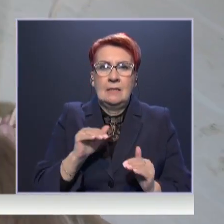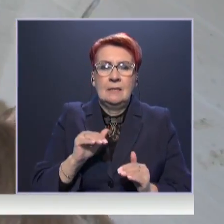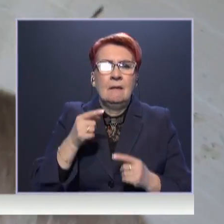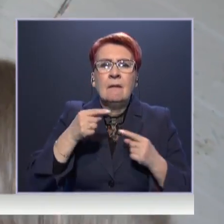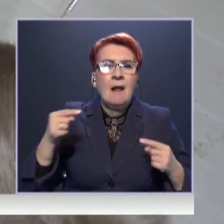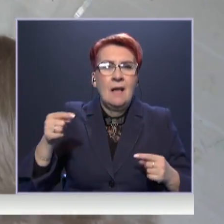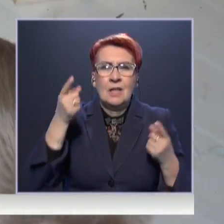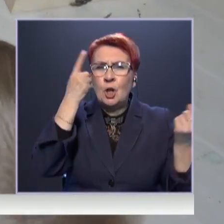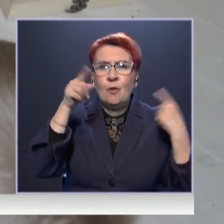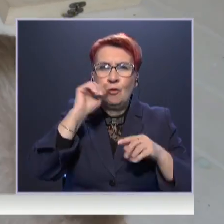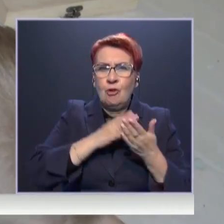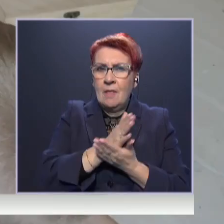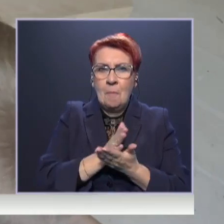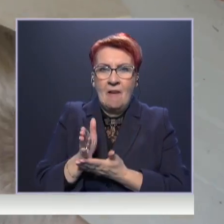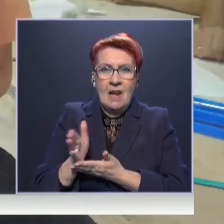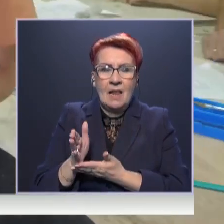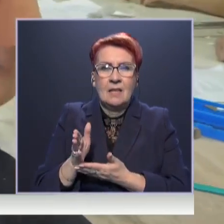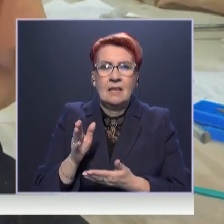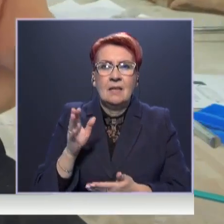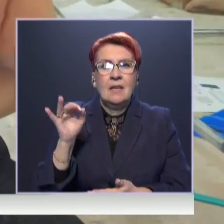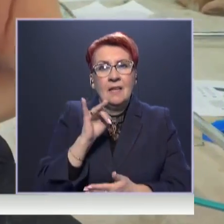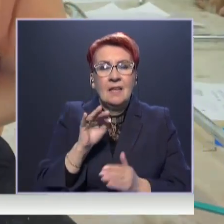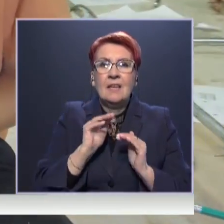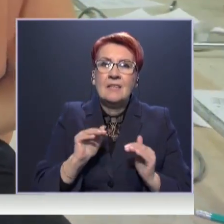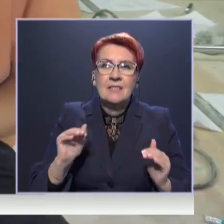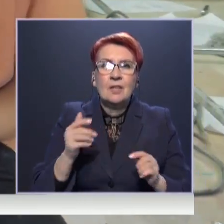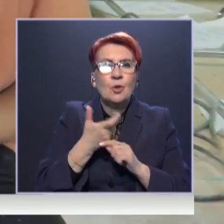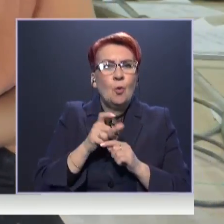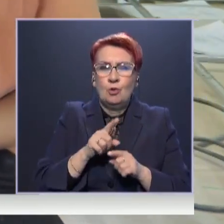направлений и как бы детки Очень быстро адаптировались